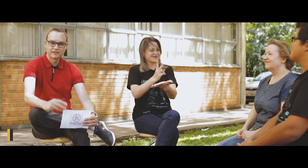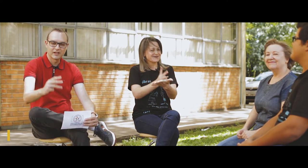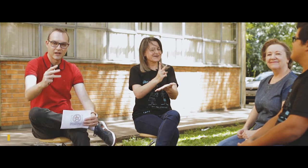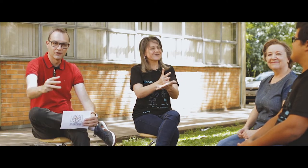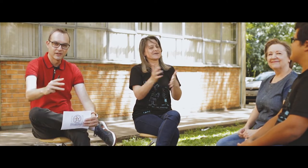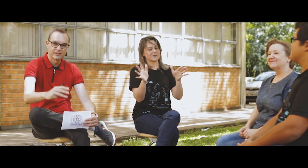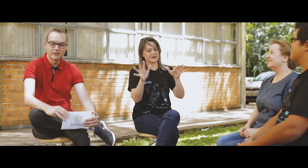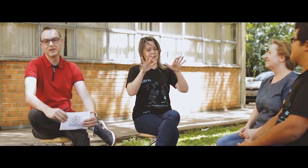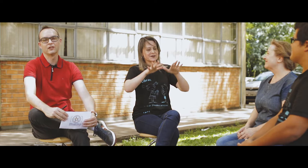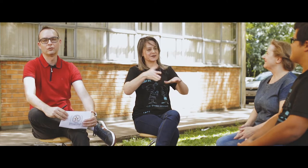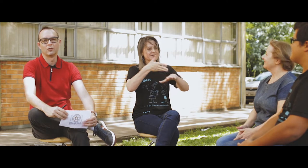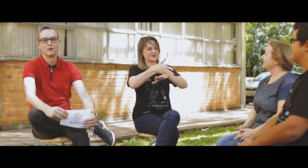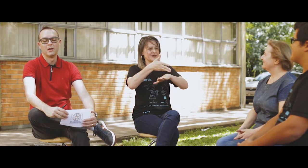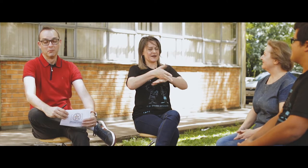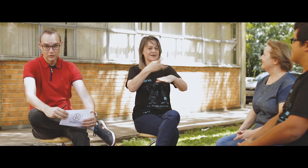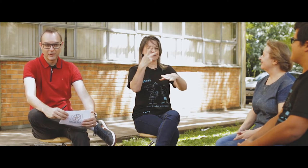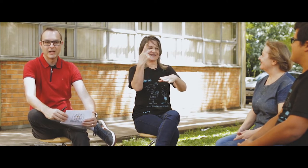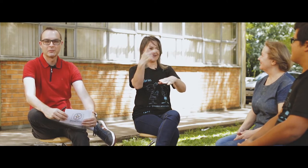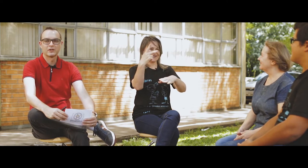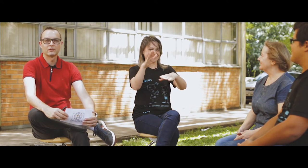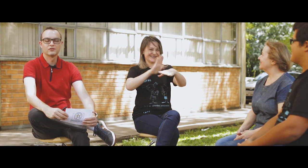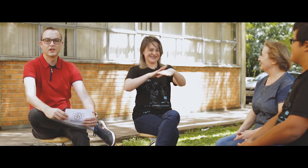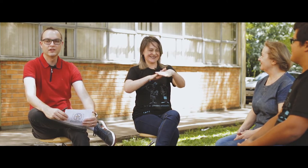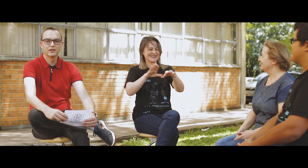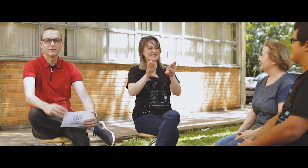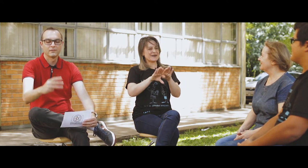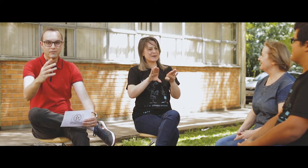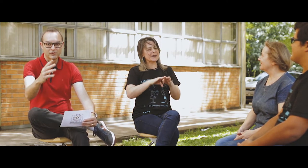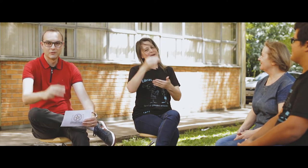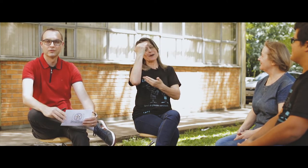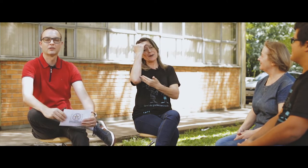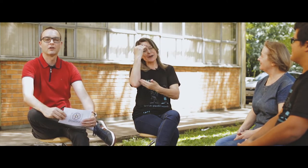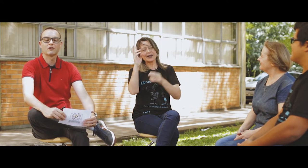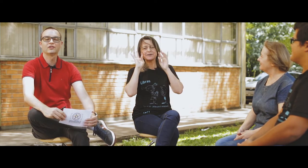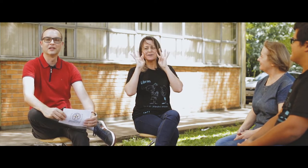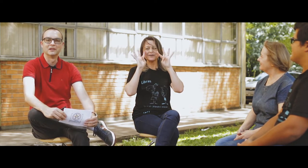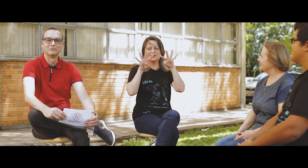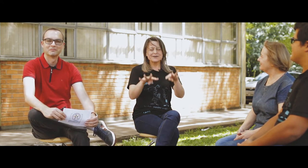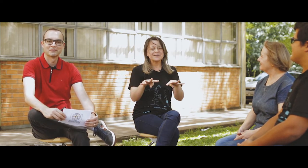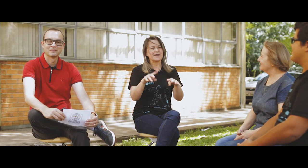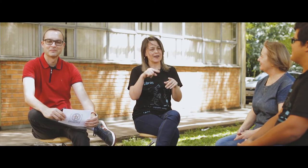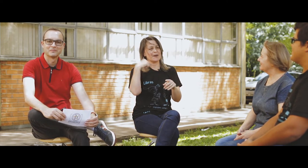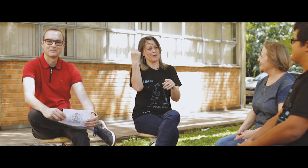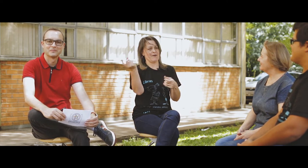também é sua! Muito obrigado pela sua audiência, voltamos logo em seguida.